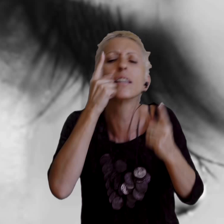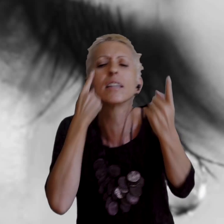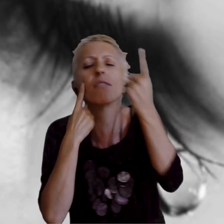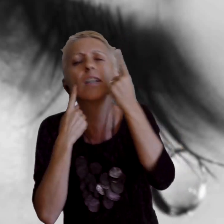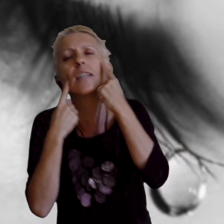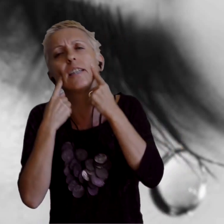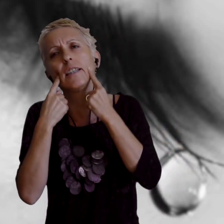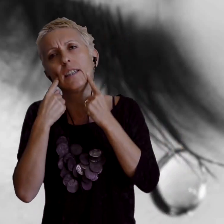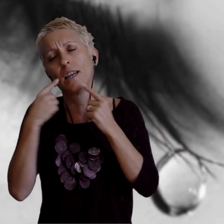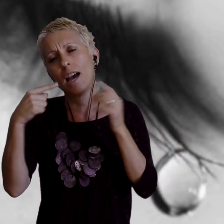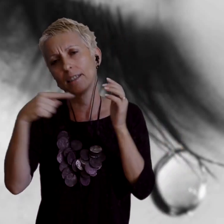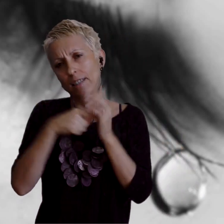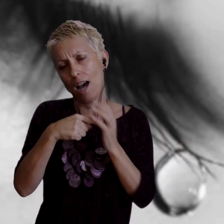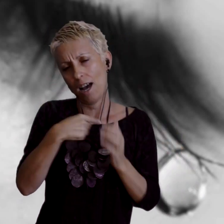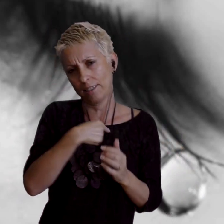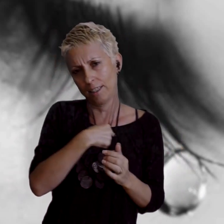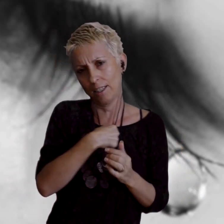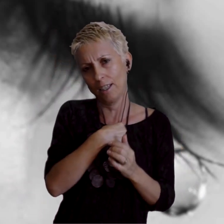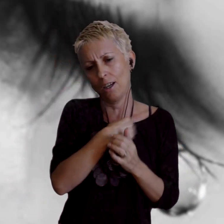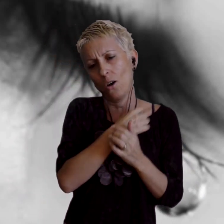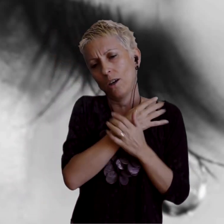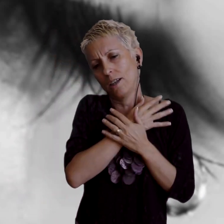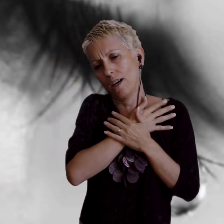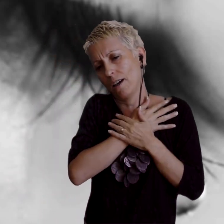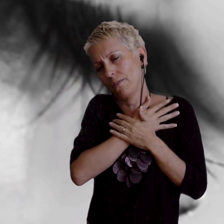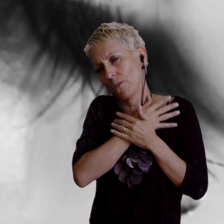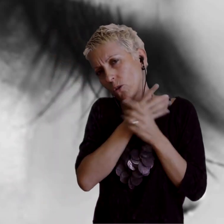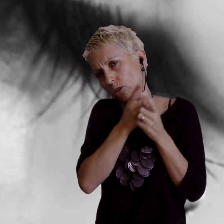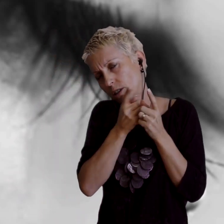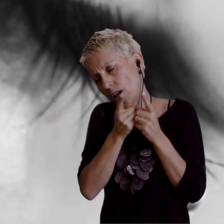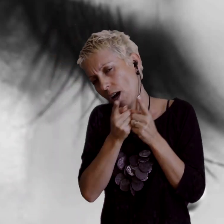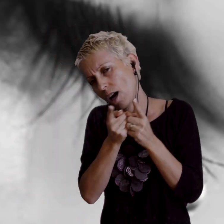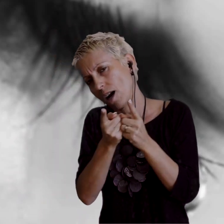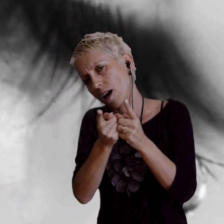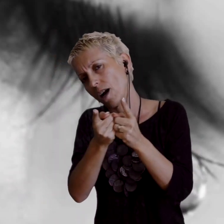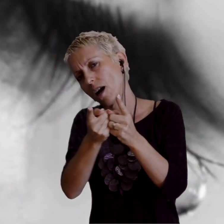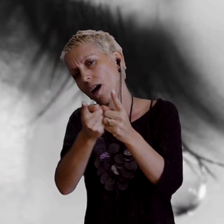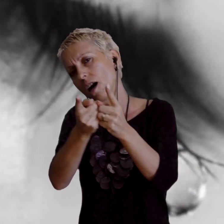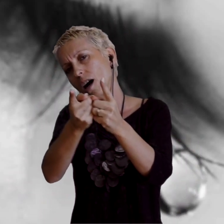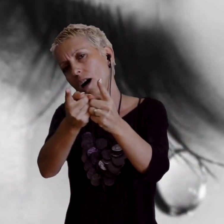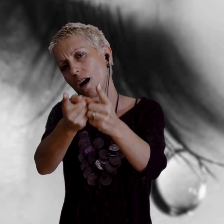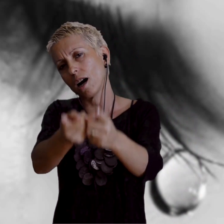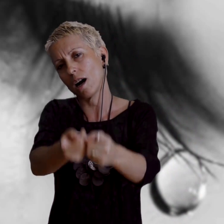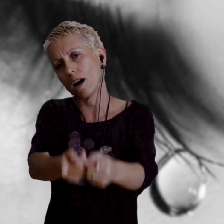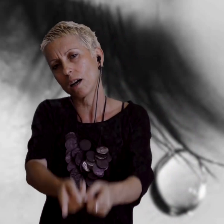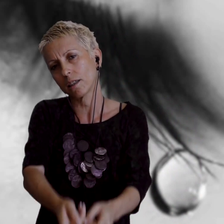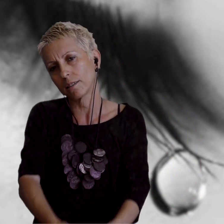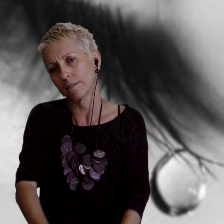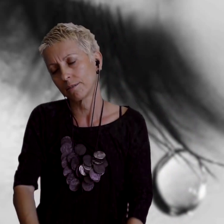אל תבכי כי אני אוהב אותך